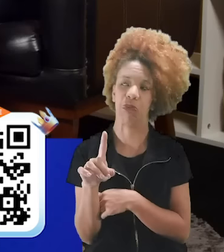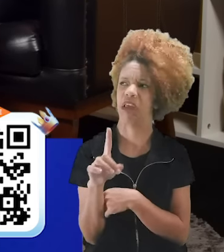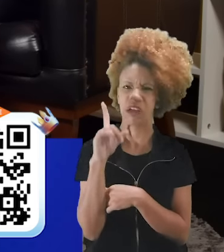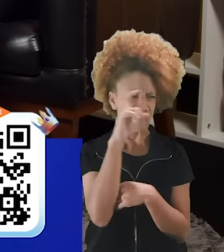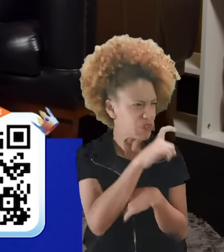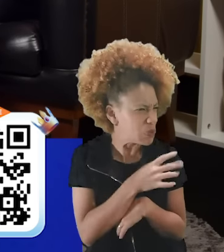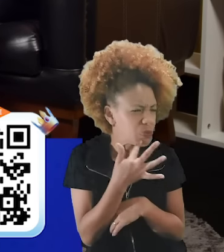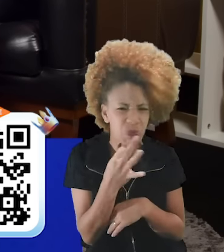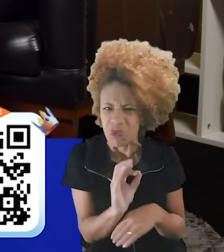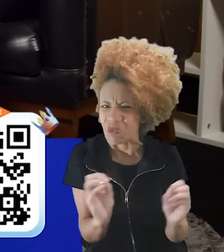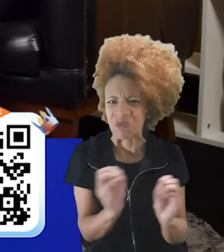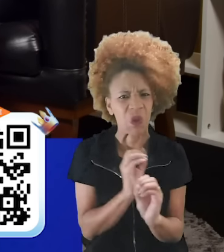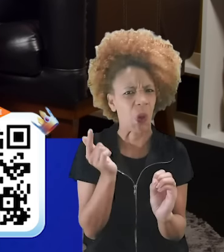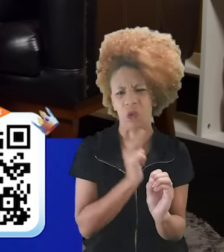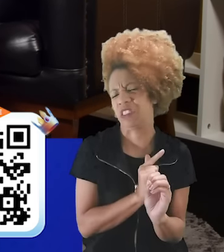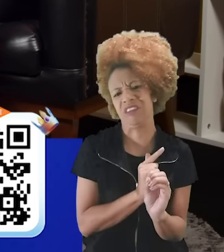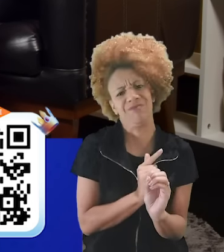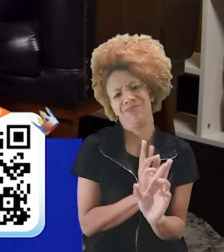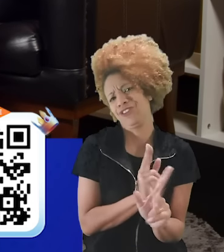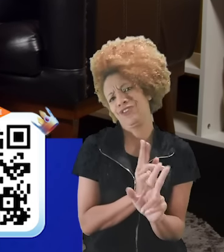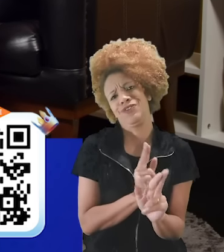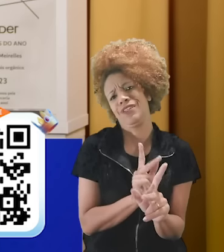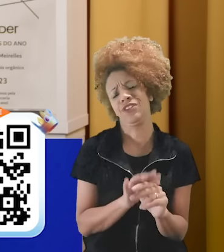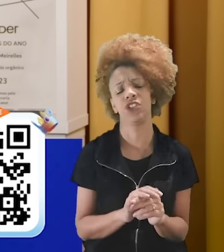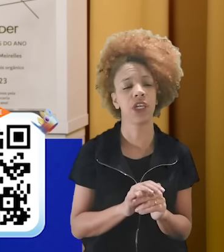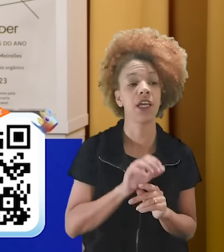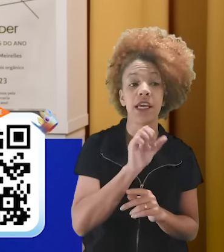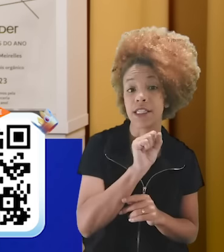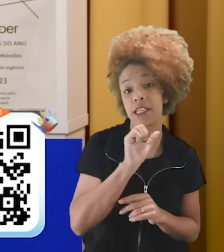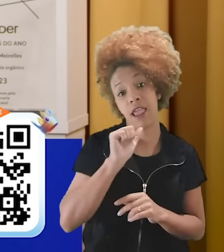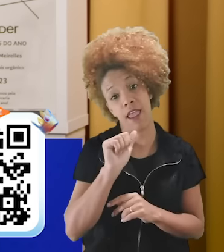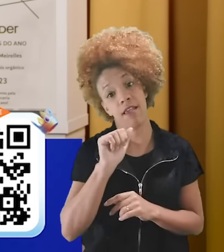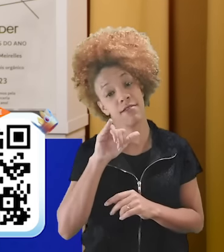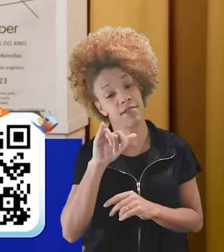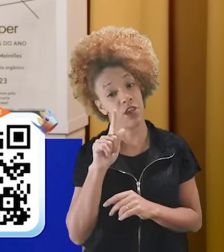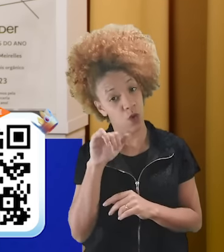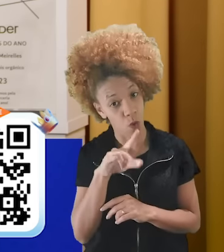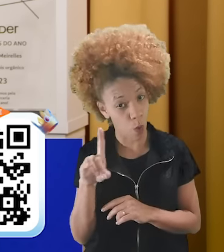esse é difícil não consigo para mim é o universo a parte de vocês csgo gosto que é o Counter Strike